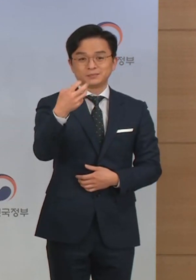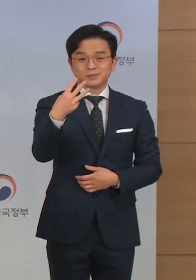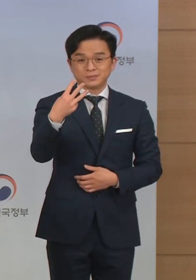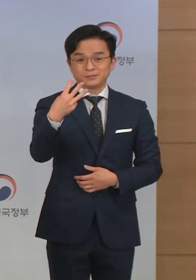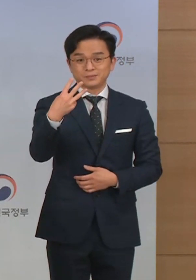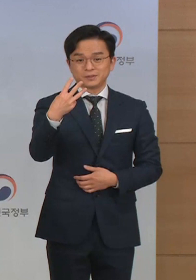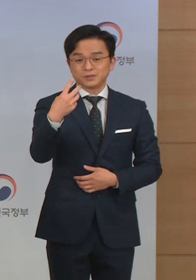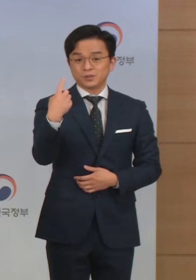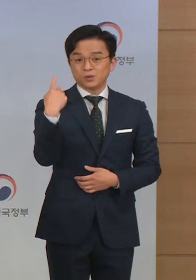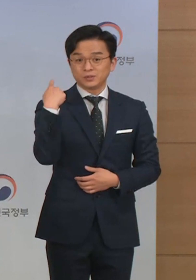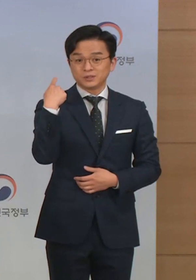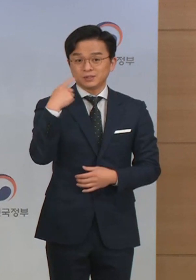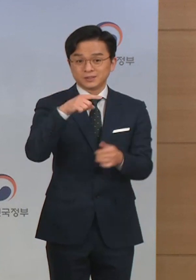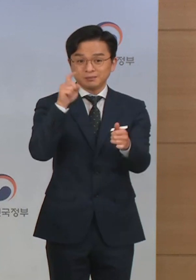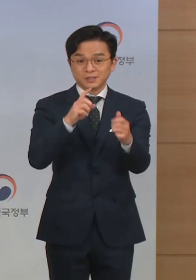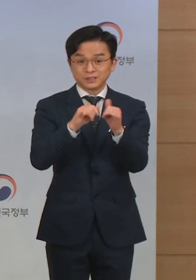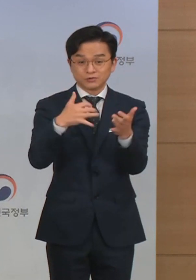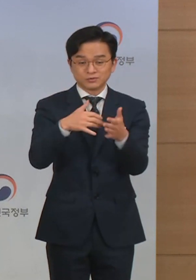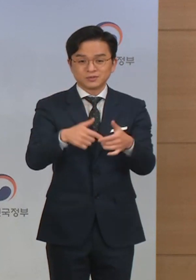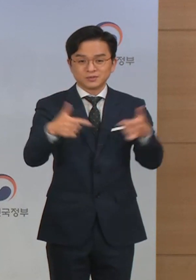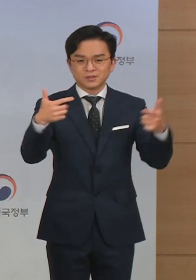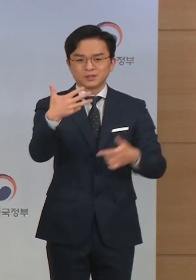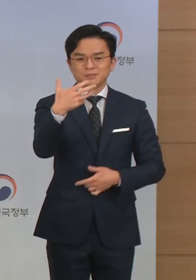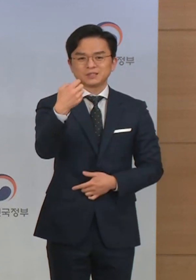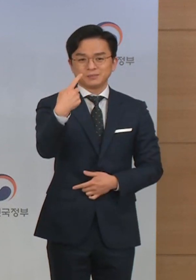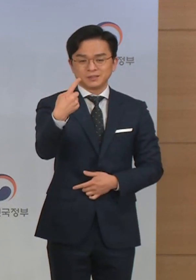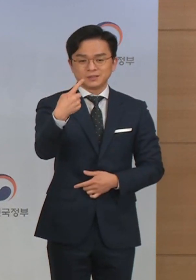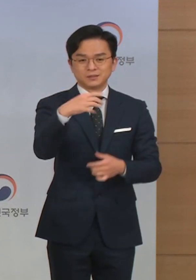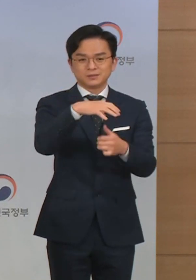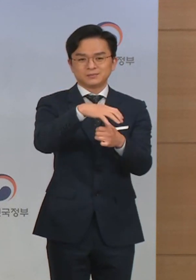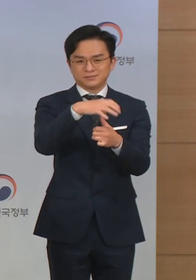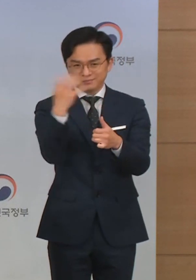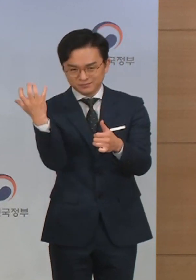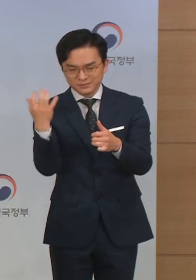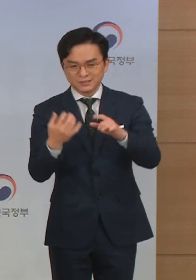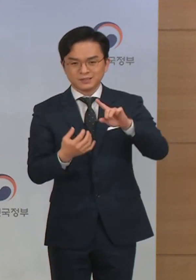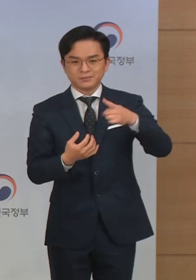어제 신규 확진자는 81명이며 격리해제는 138명입니다